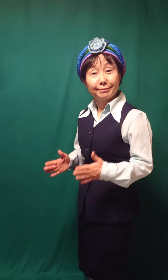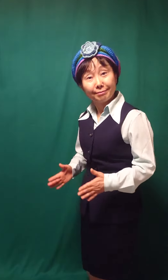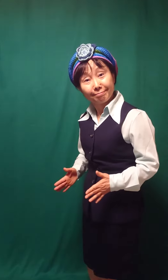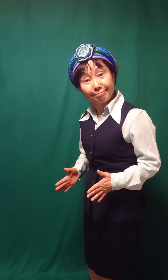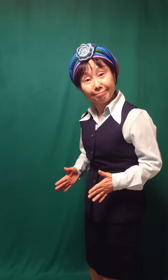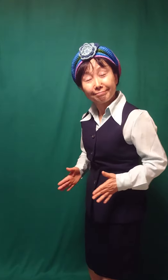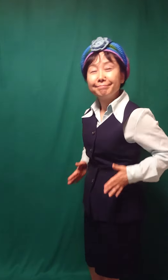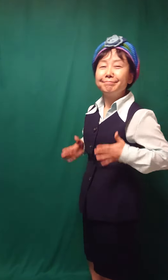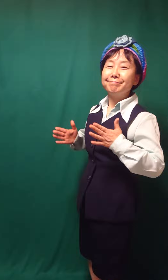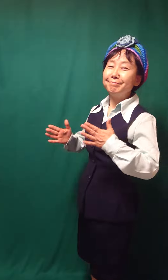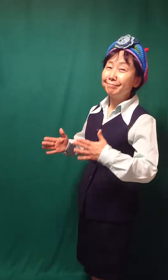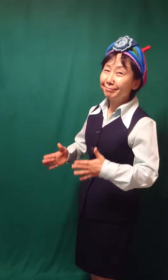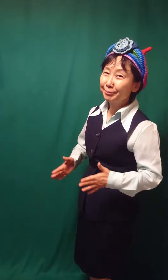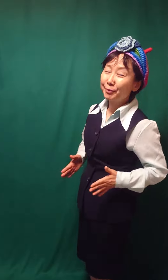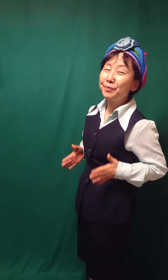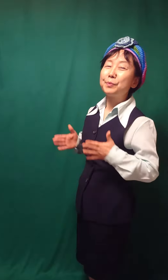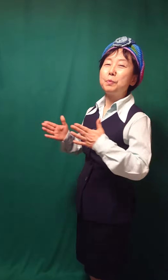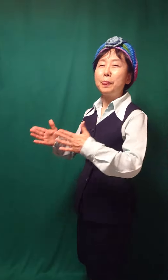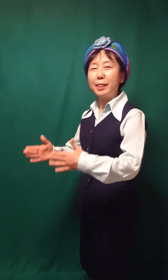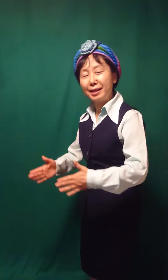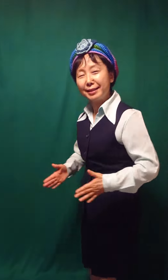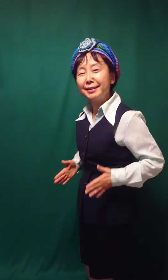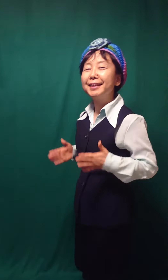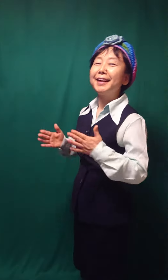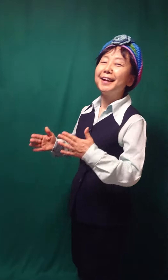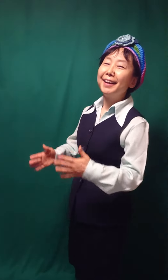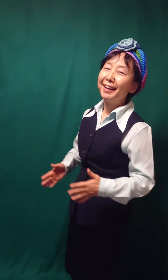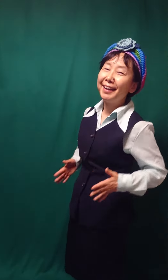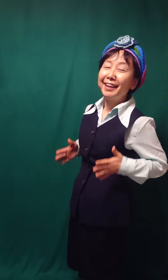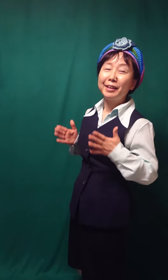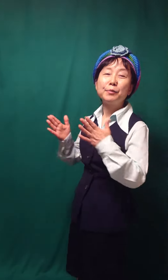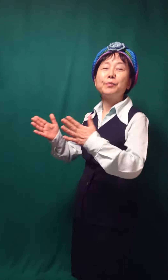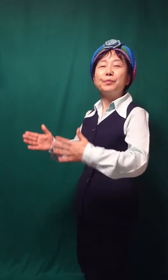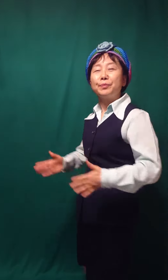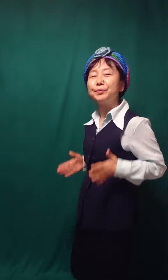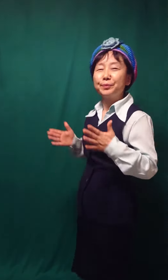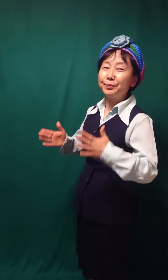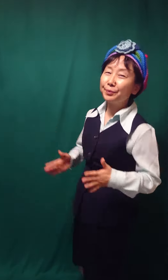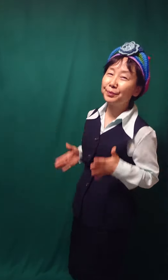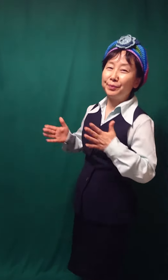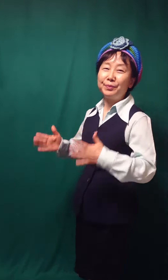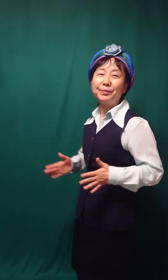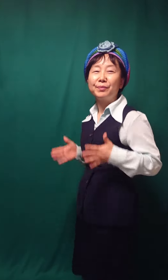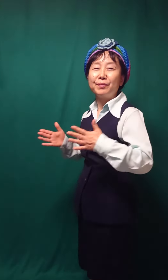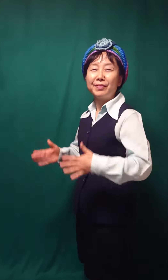「山手線駅名の歌」 （曲「線路は続くよどこまでも」）